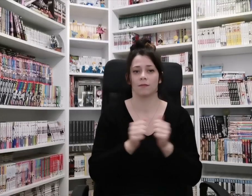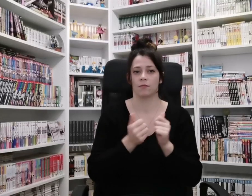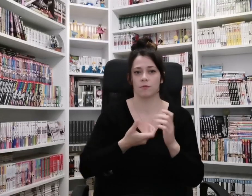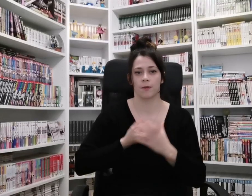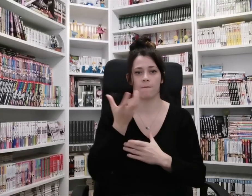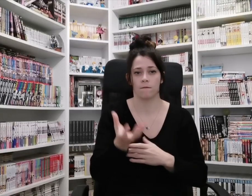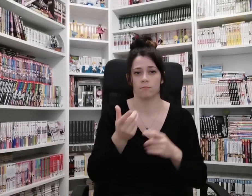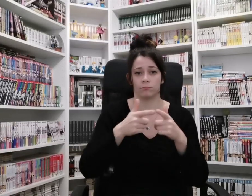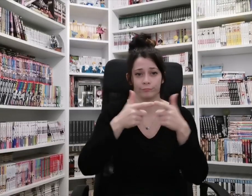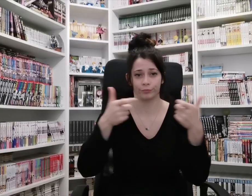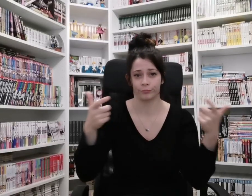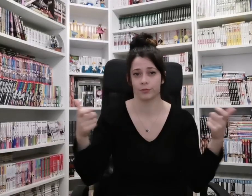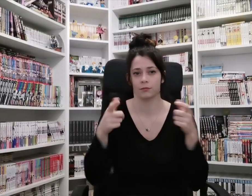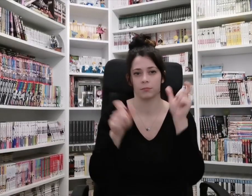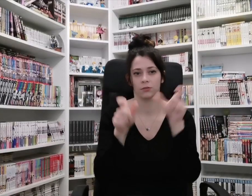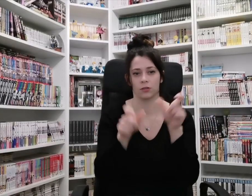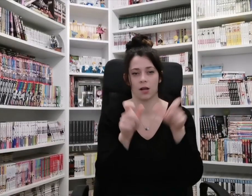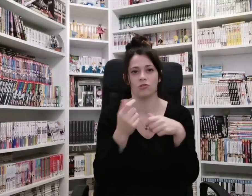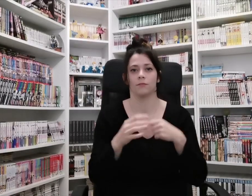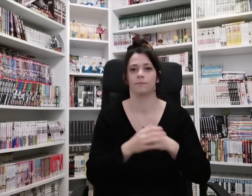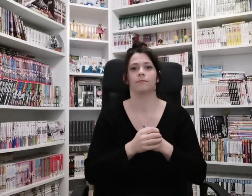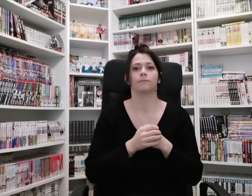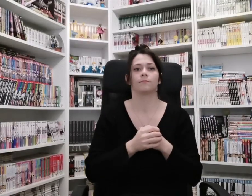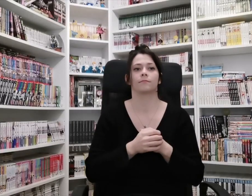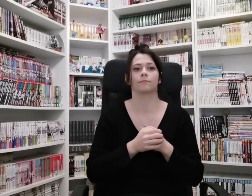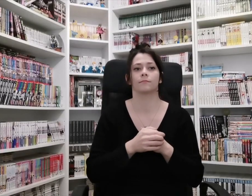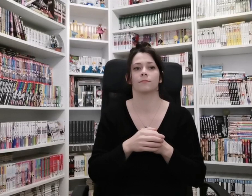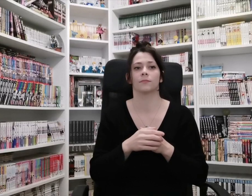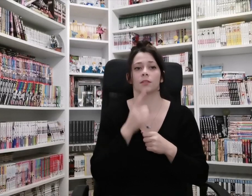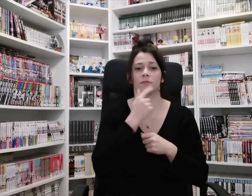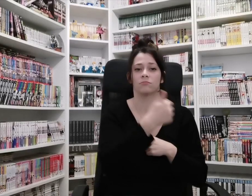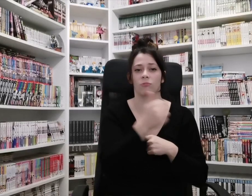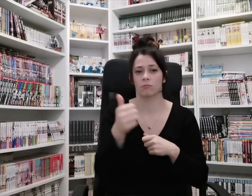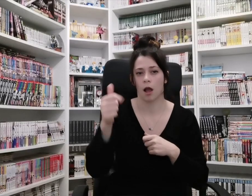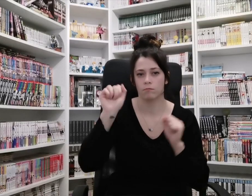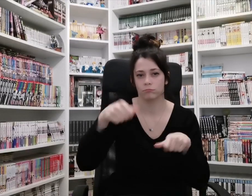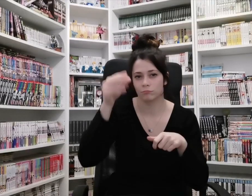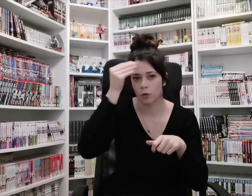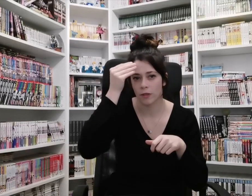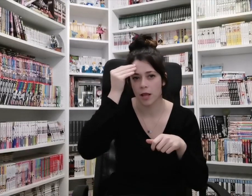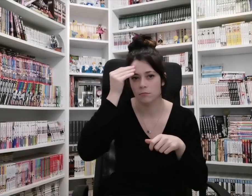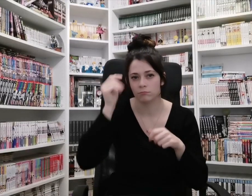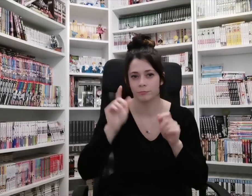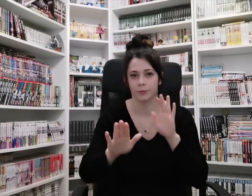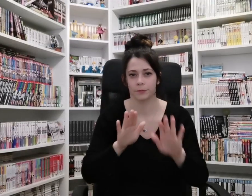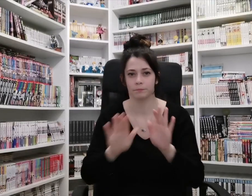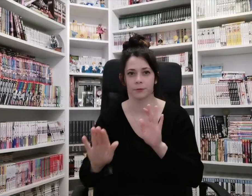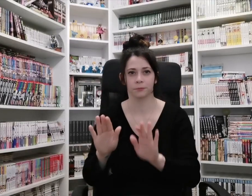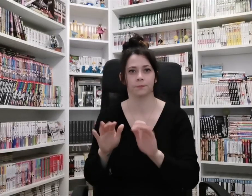des oeuvres qui mettent en avant une grande diversité de personnages… pour que chacun et chacune puisse se reconnaître…